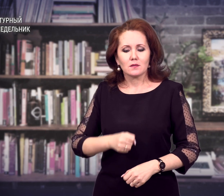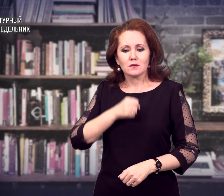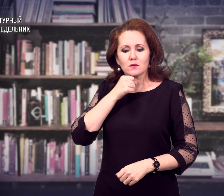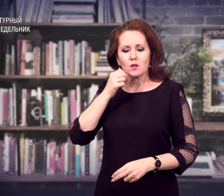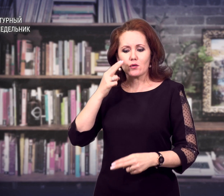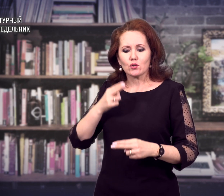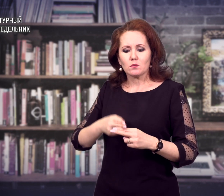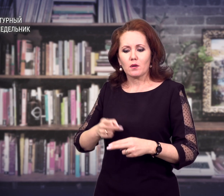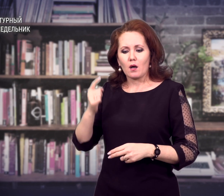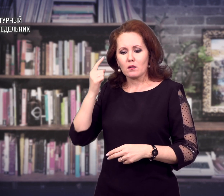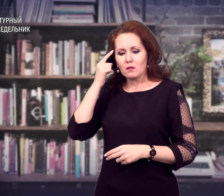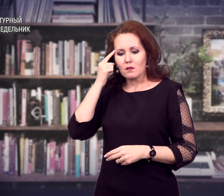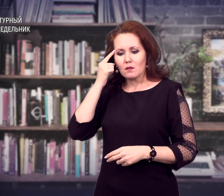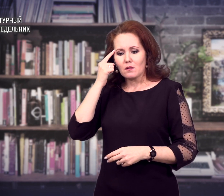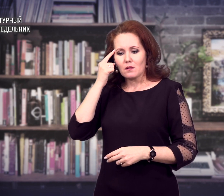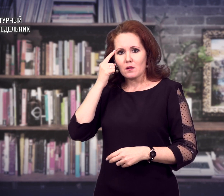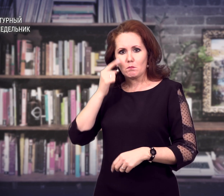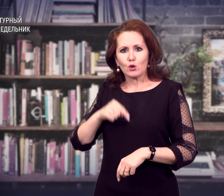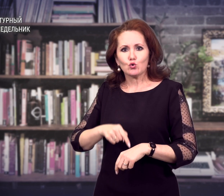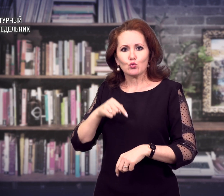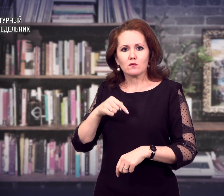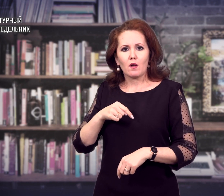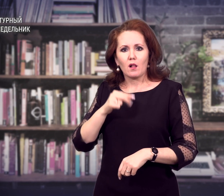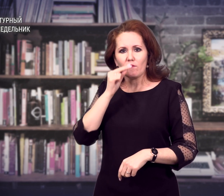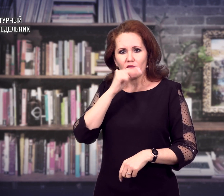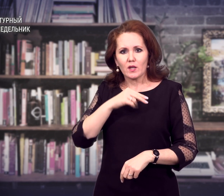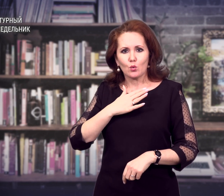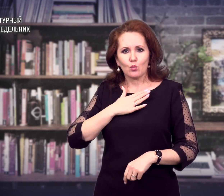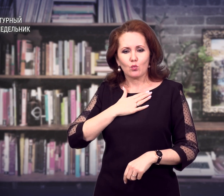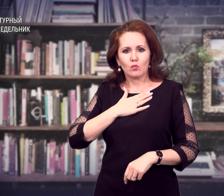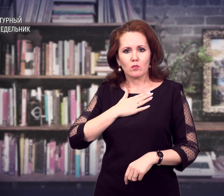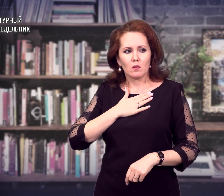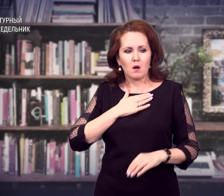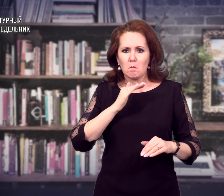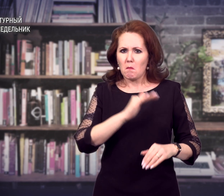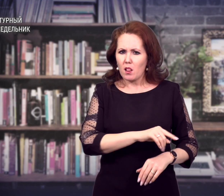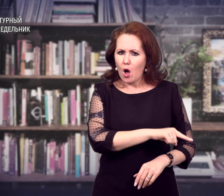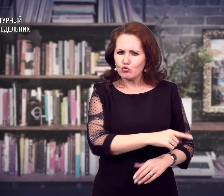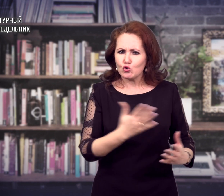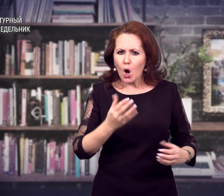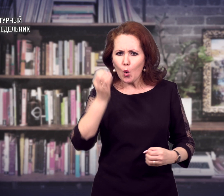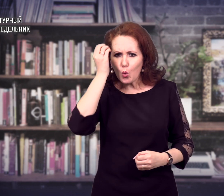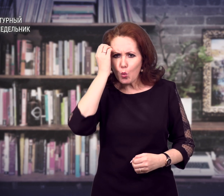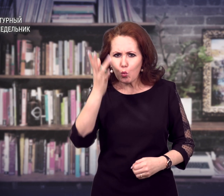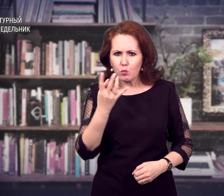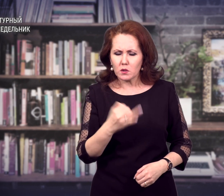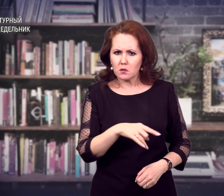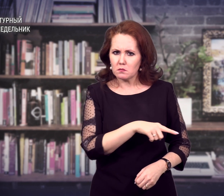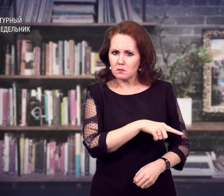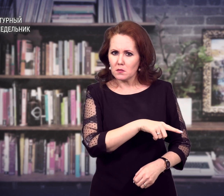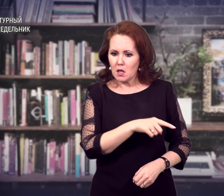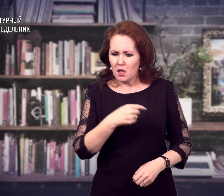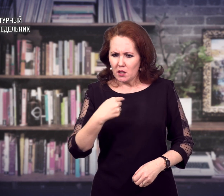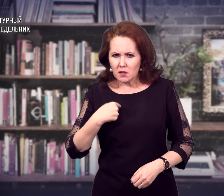Старший брат почувствовал вину: А младший то какой умный!